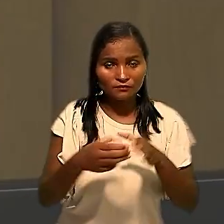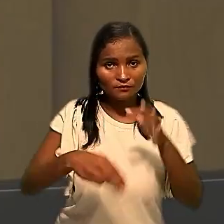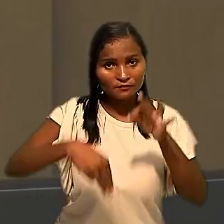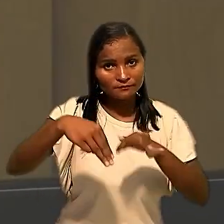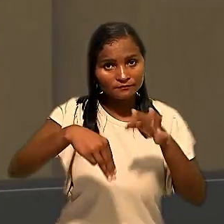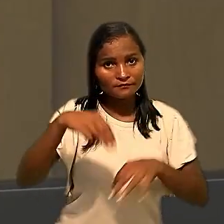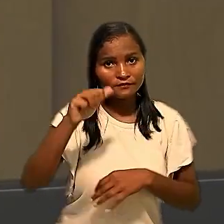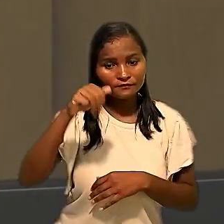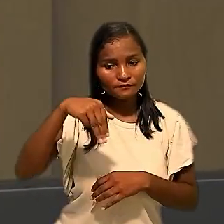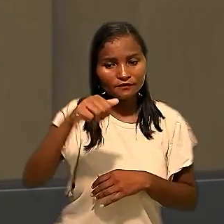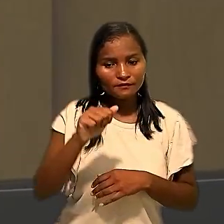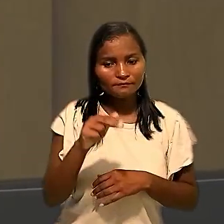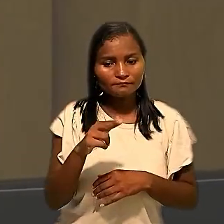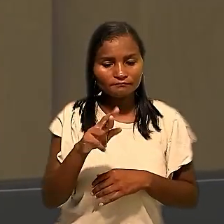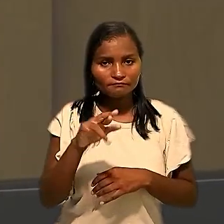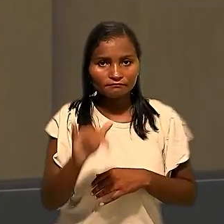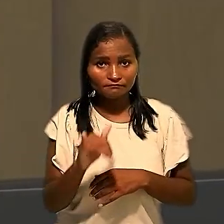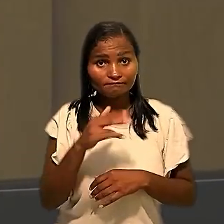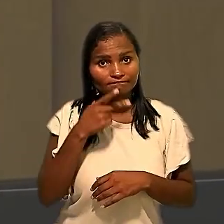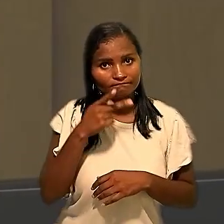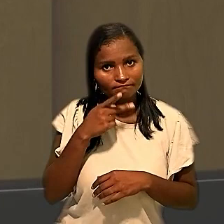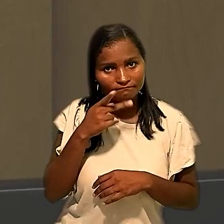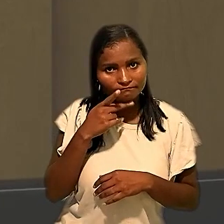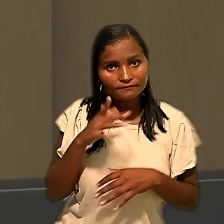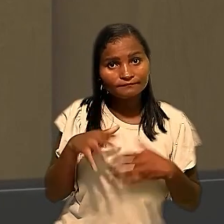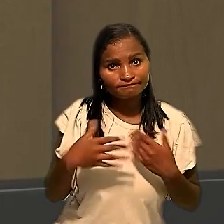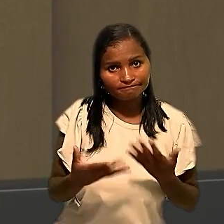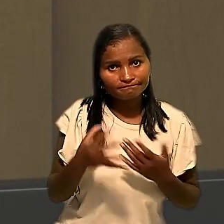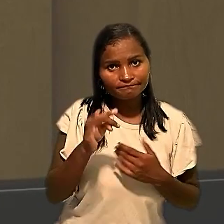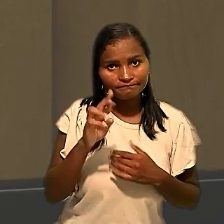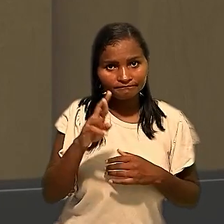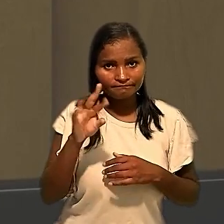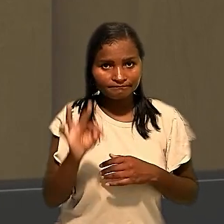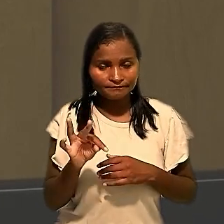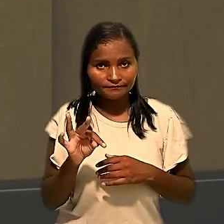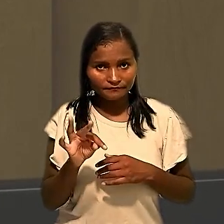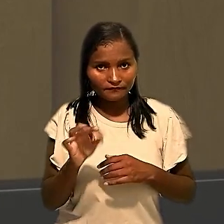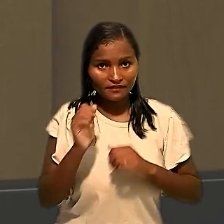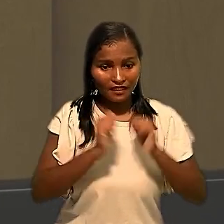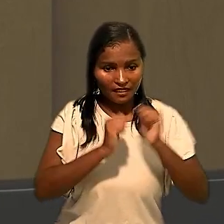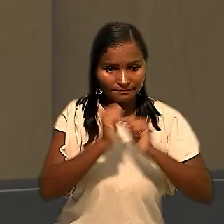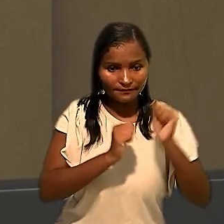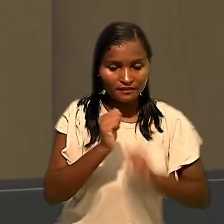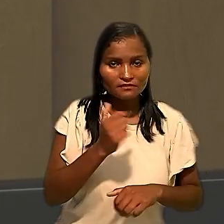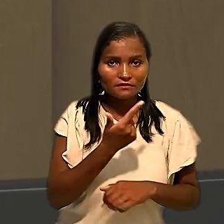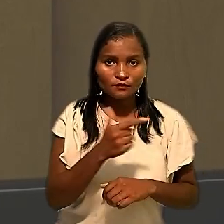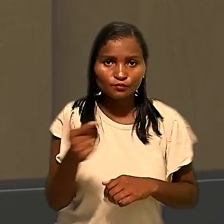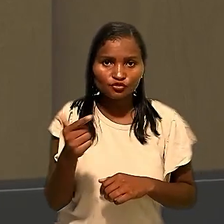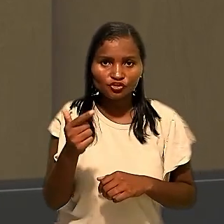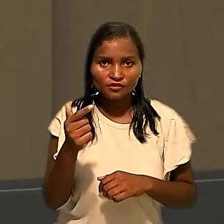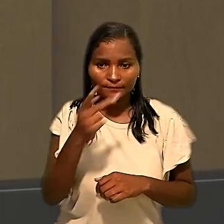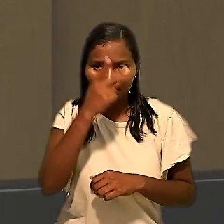ministro Amaury Rodrigues, destacou que, conforme o TRT, a Empório Uffizi não tinha costureiras,